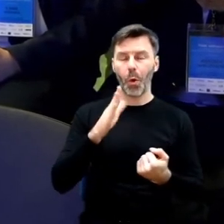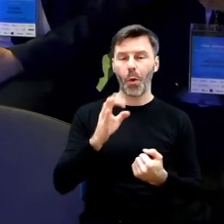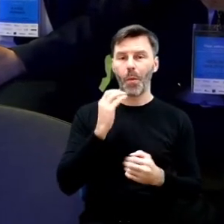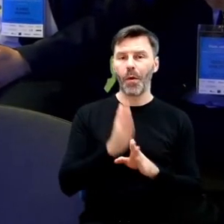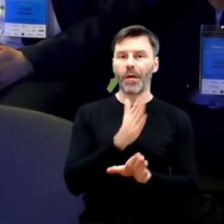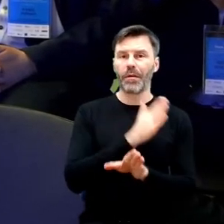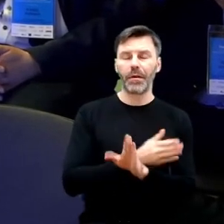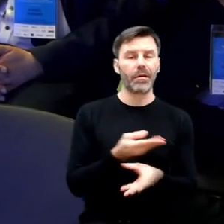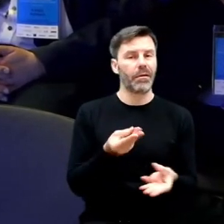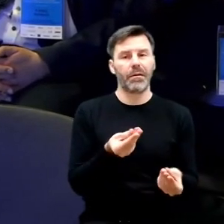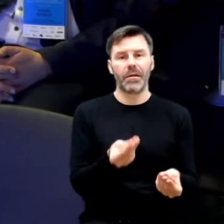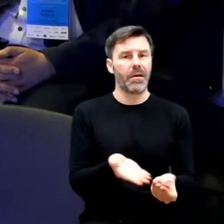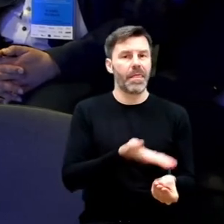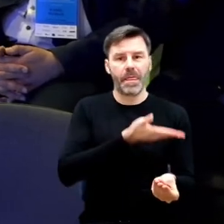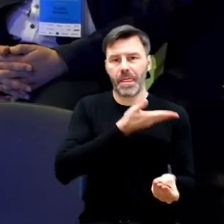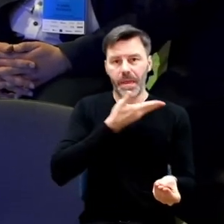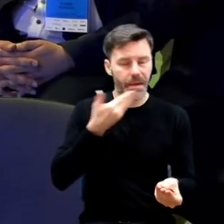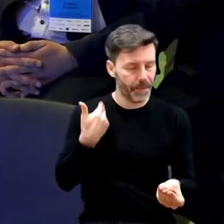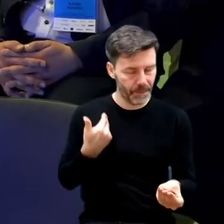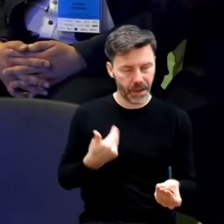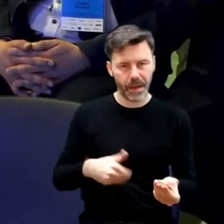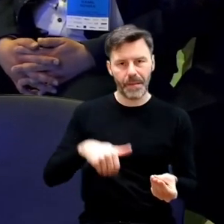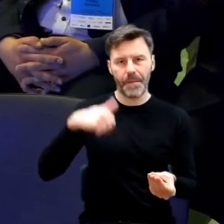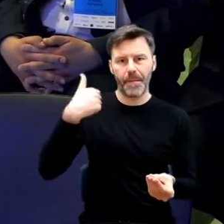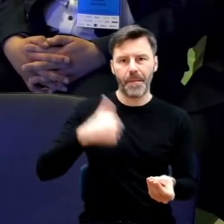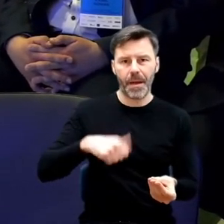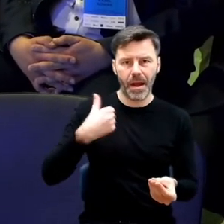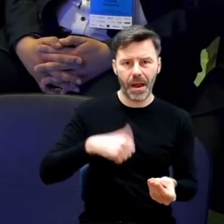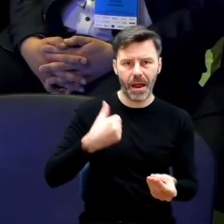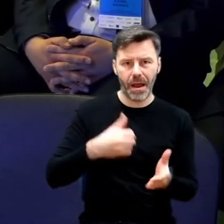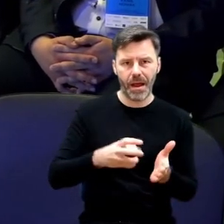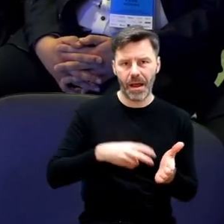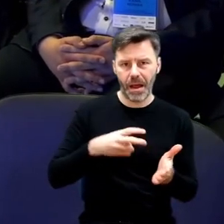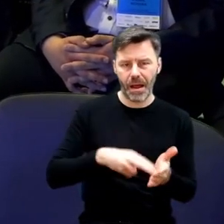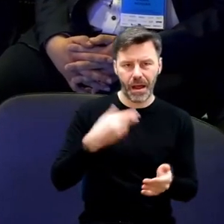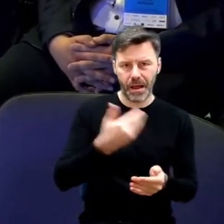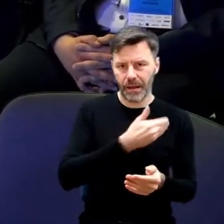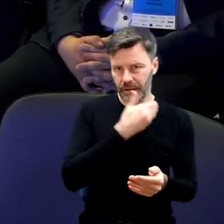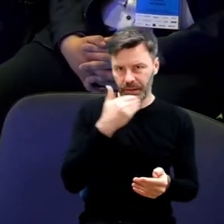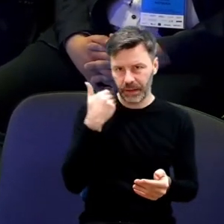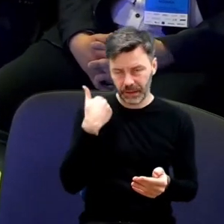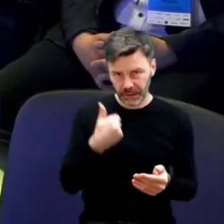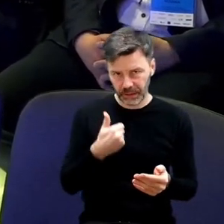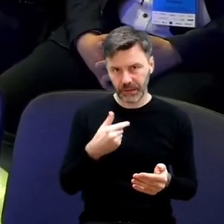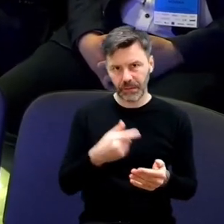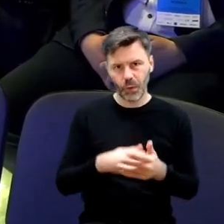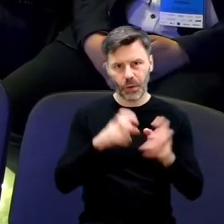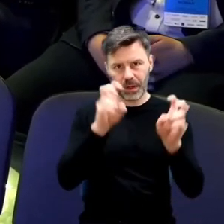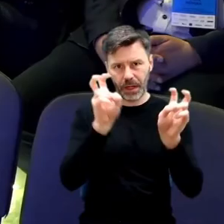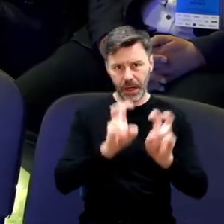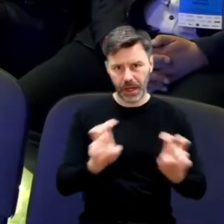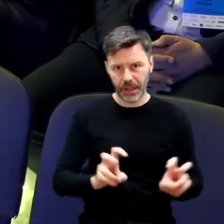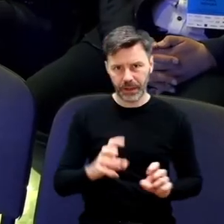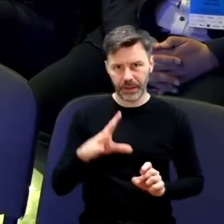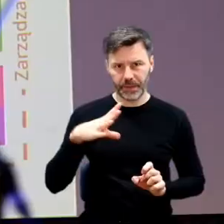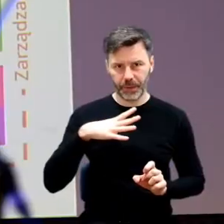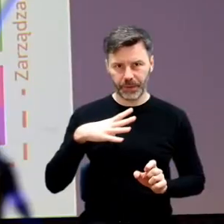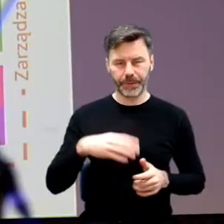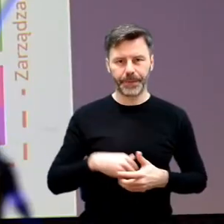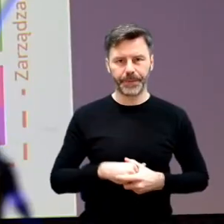Ta baza właśnie przechodziła transformacje, była w kryzysie. I to mieszkanie, które tutaj traktujemy